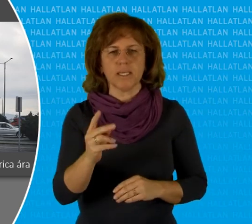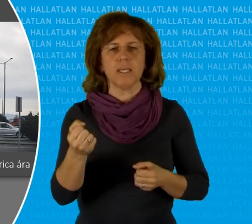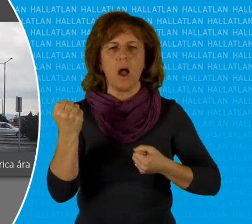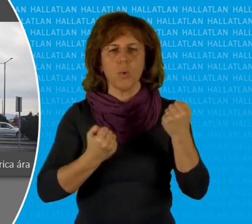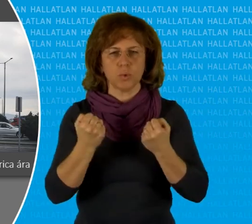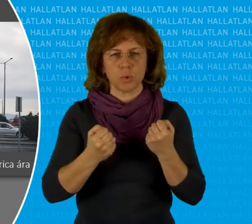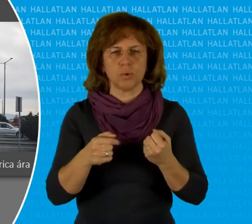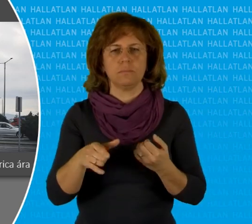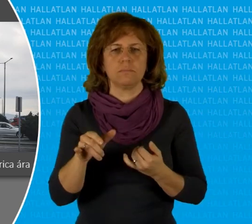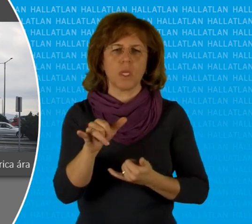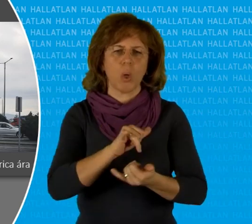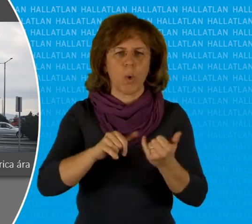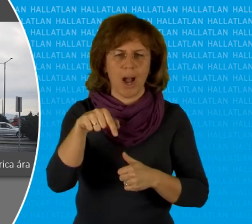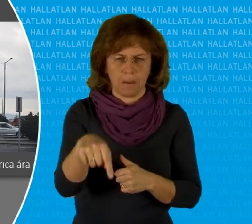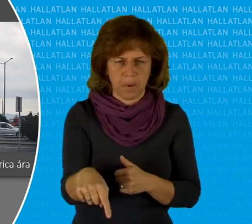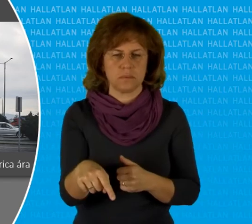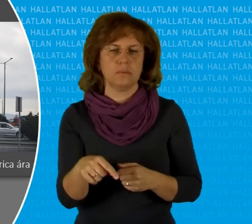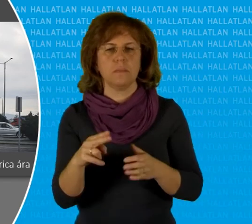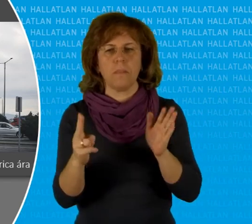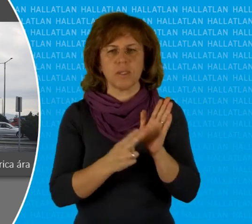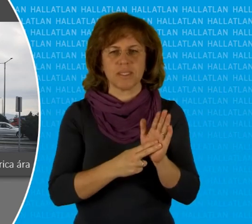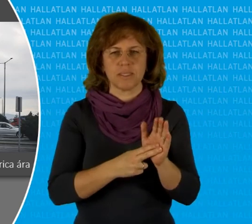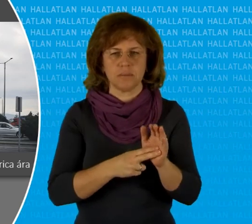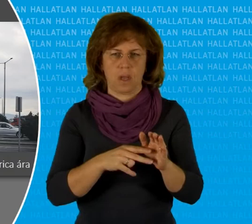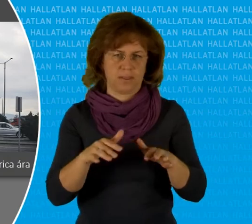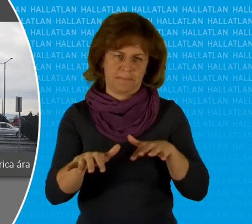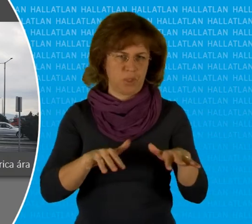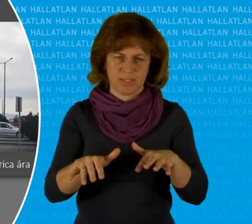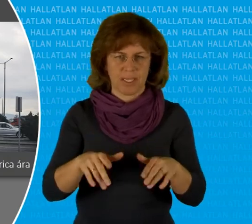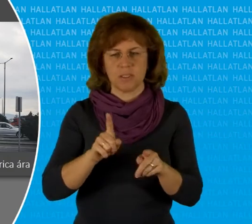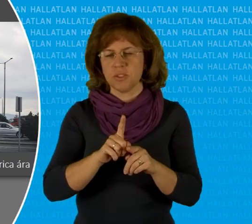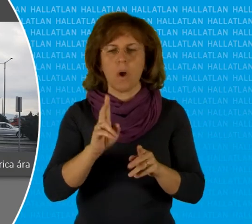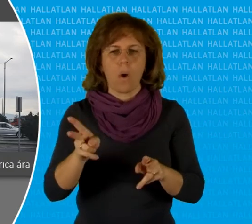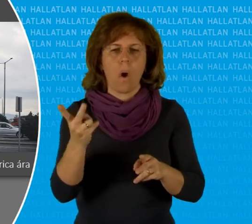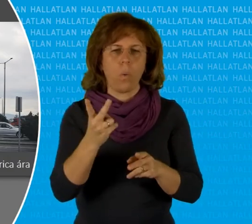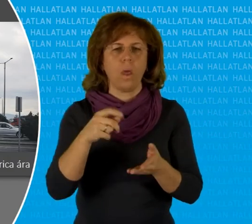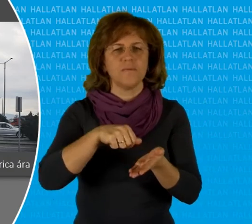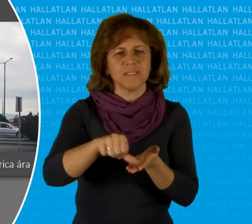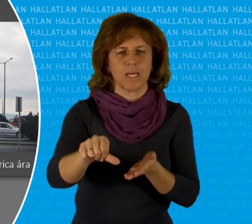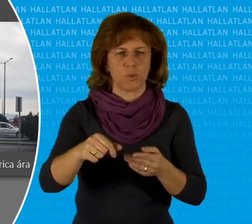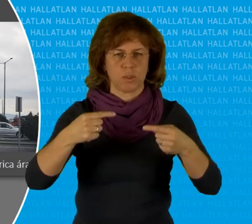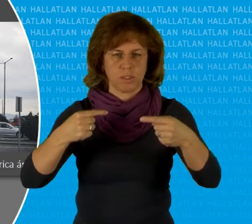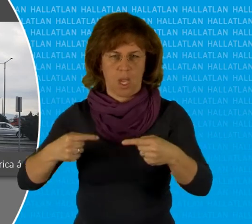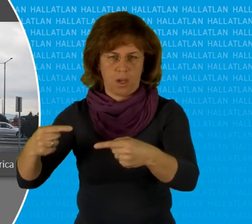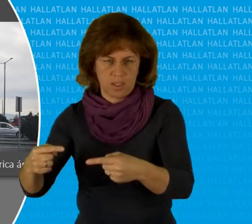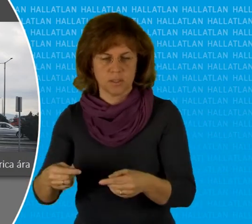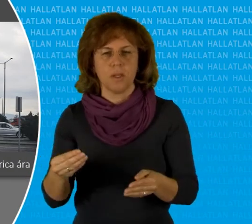Azok az autósok, akik januárban matrica nélkül közlekedtek fizetős szakaszokon,